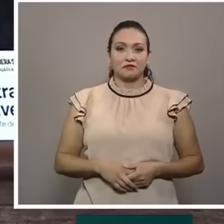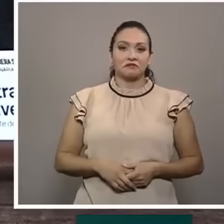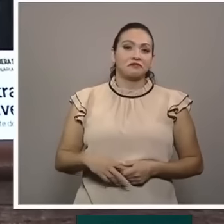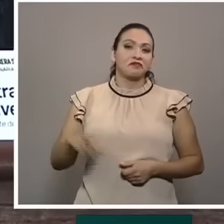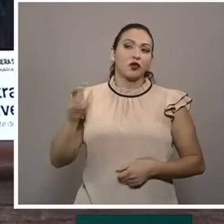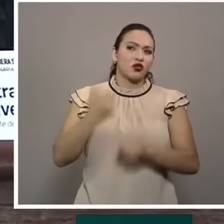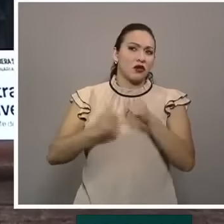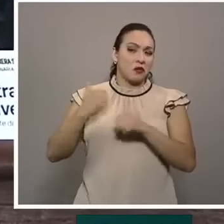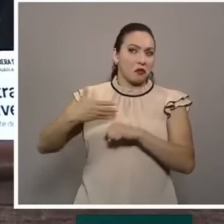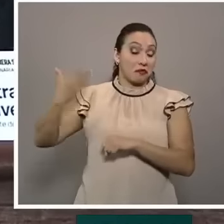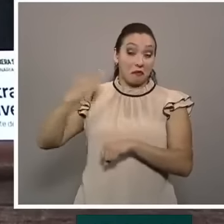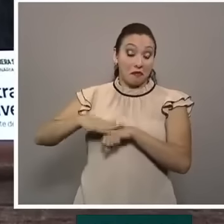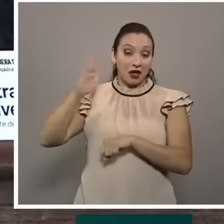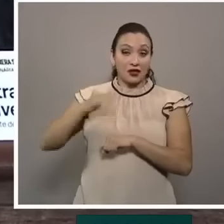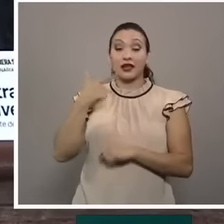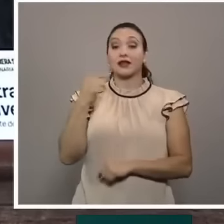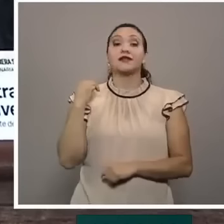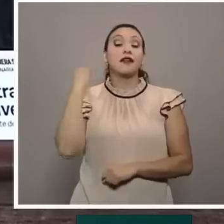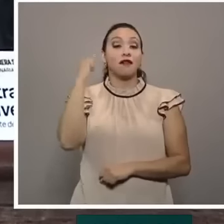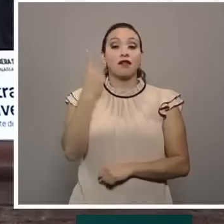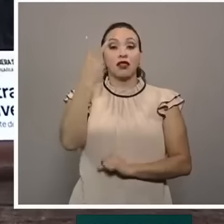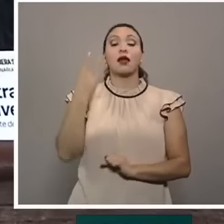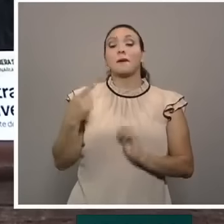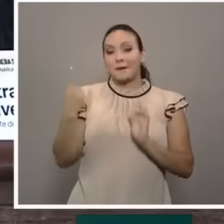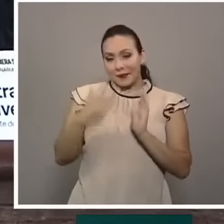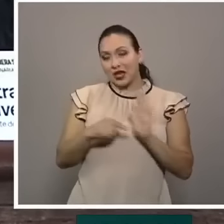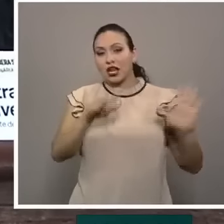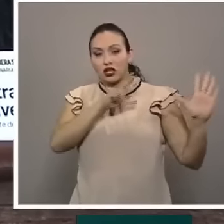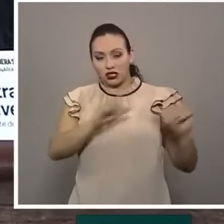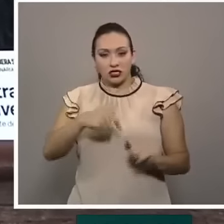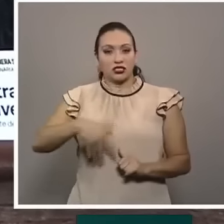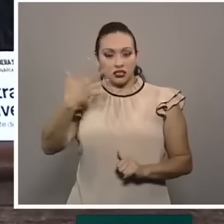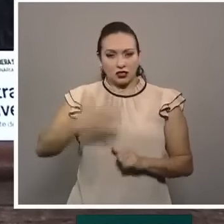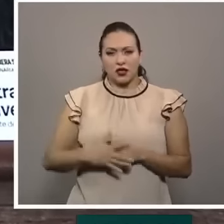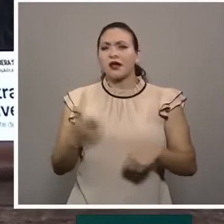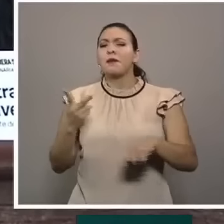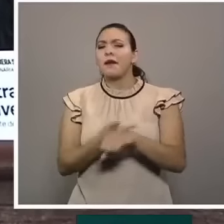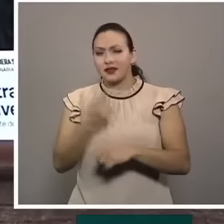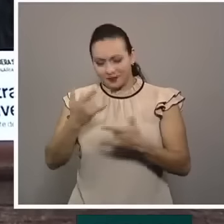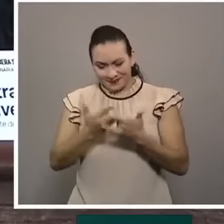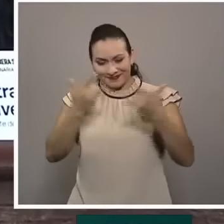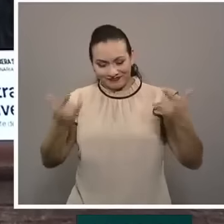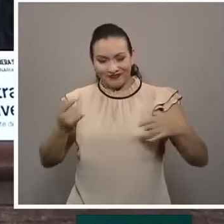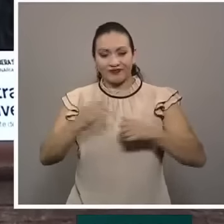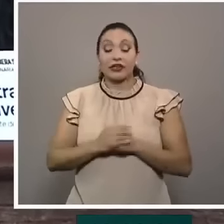el 7 de marzo de 1815, por razones de graves turbulencias políticas de la época,